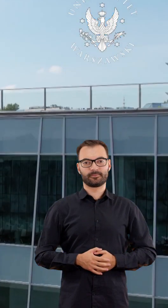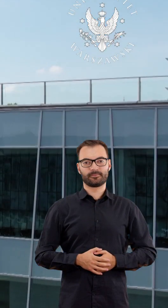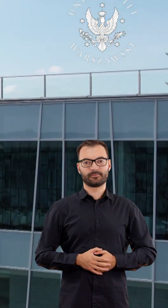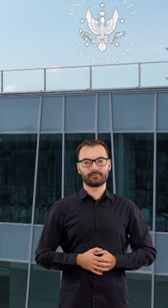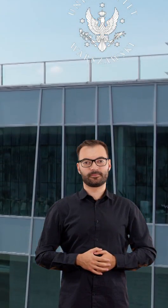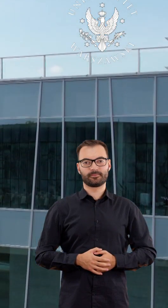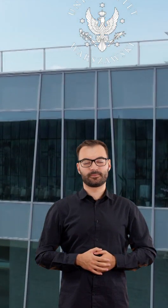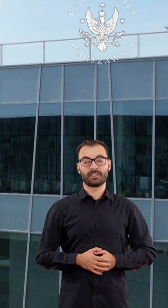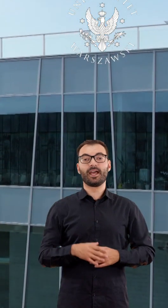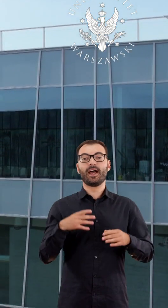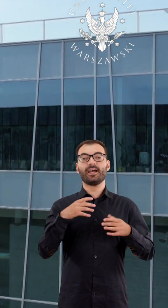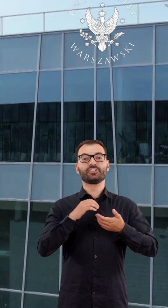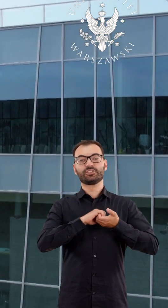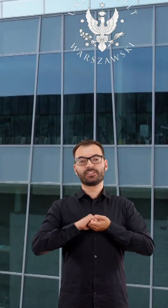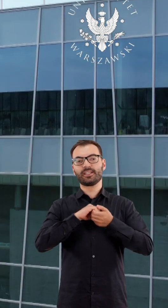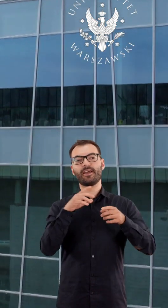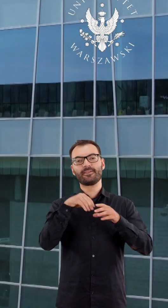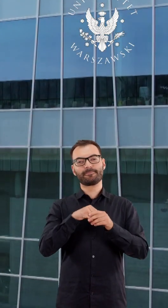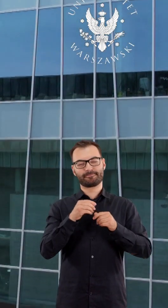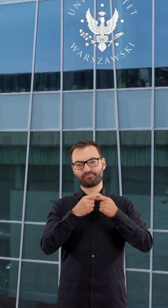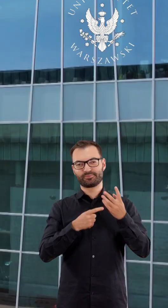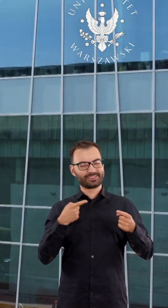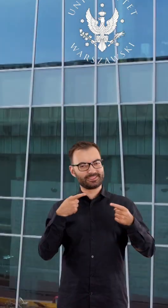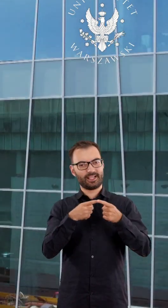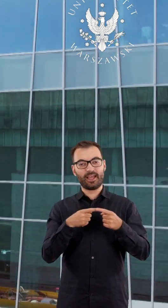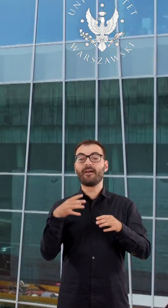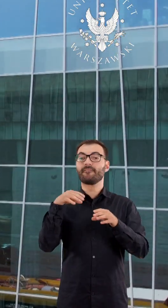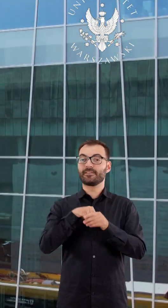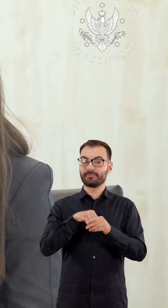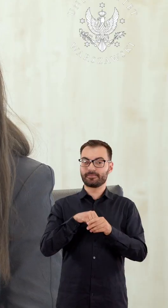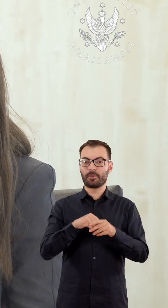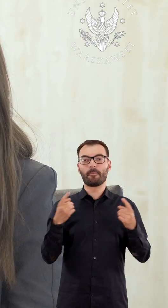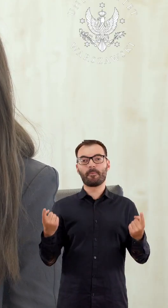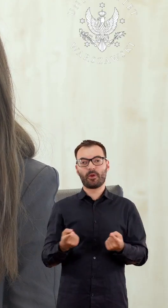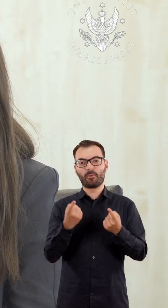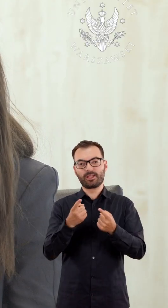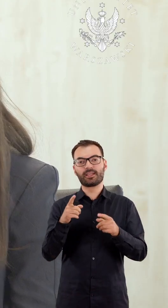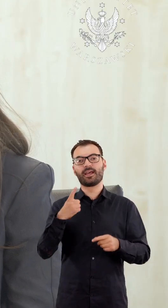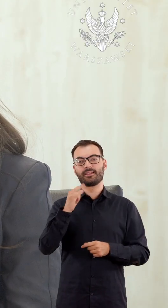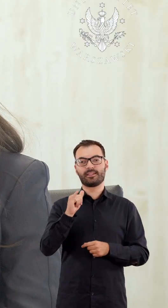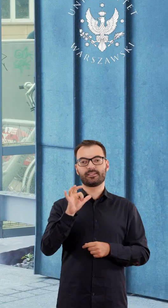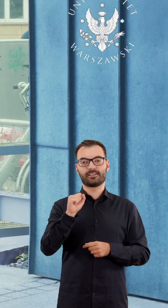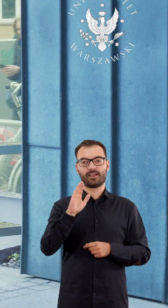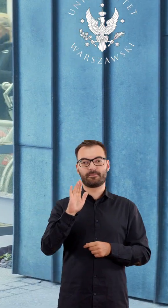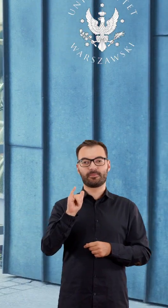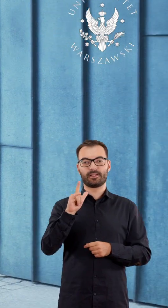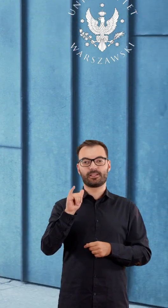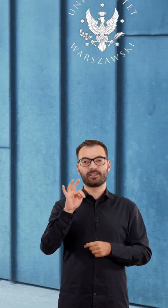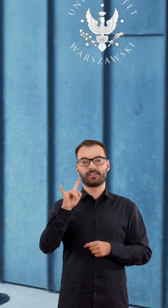Jednym z celów naszego zrzeszania jest propagowanie dziedziny akademickiej, jaką jest Disability studies, czyli studia o niepełnosprawności.